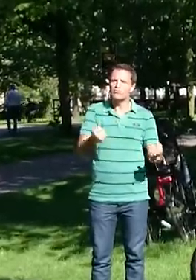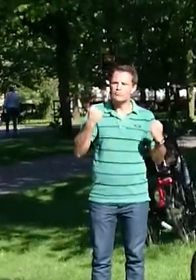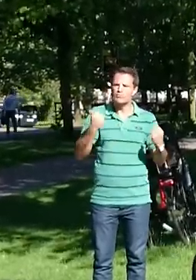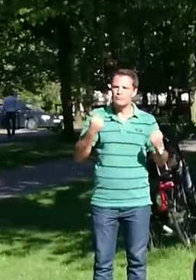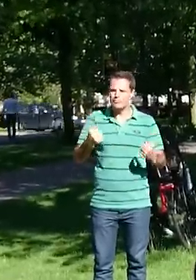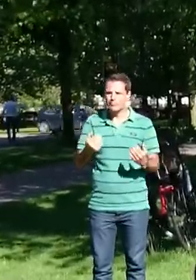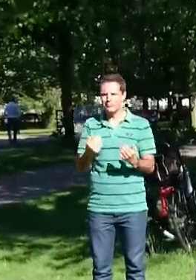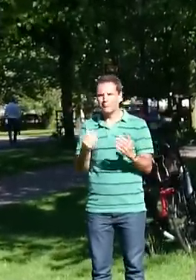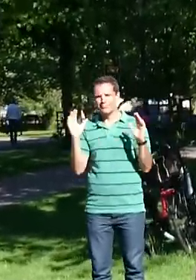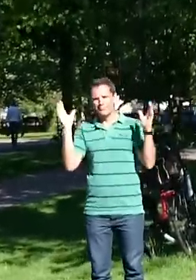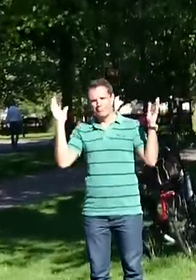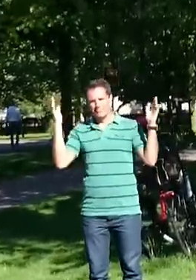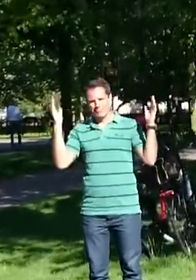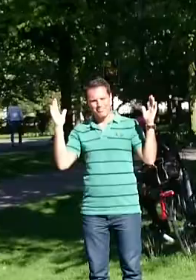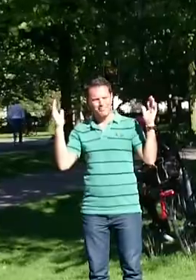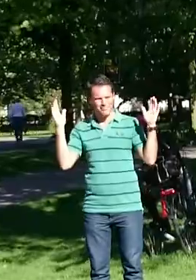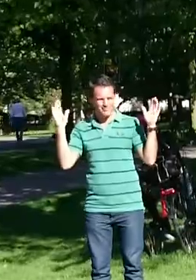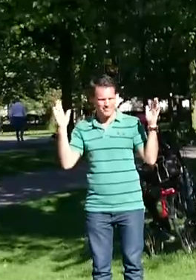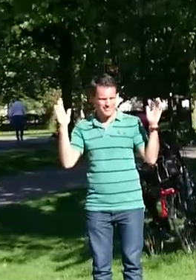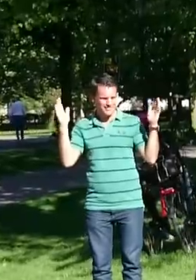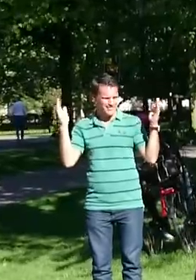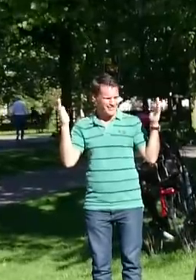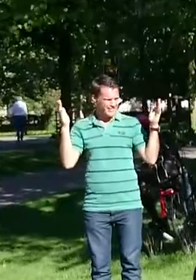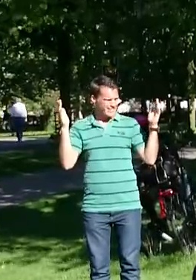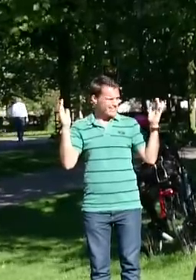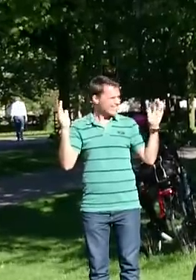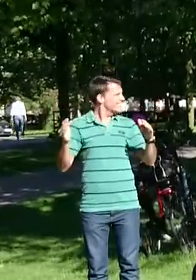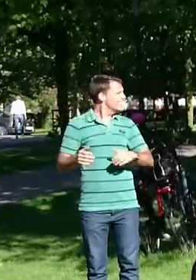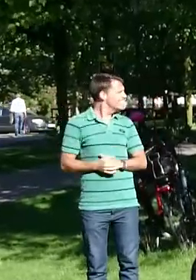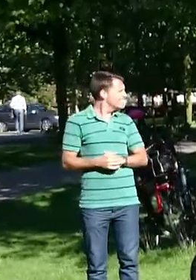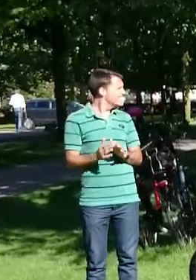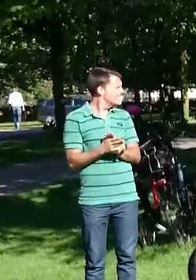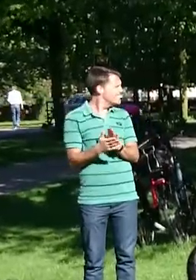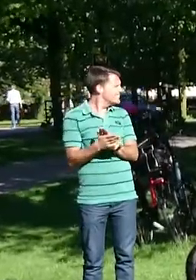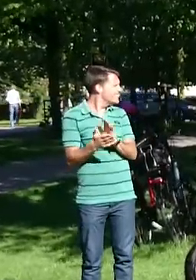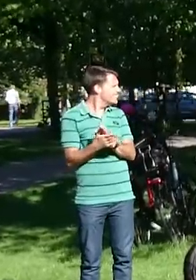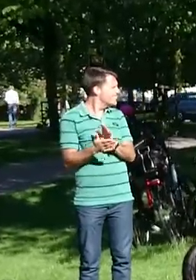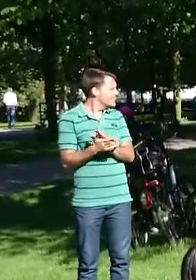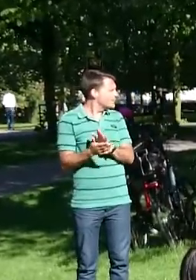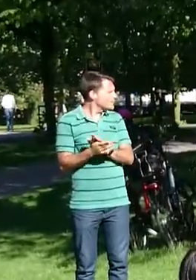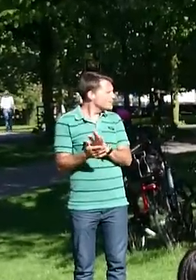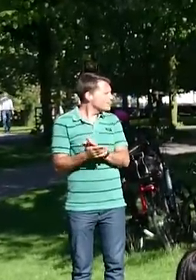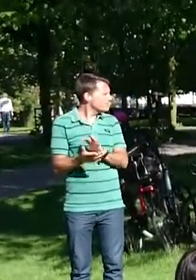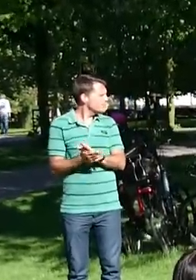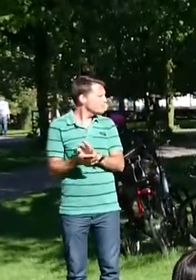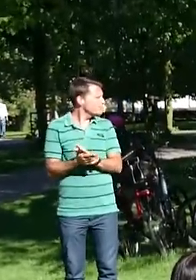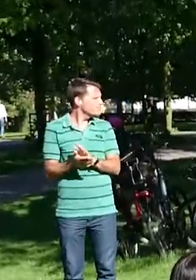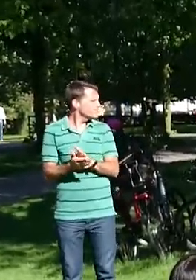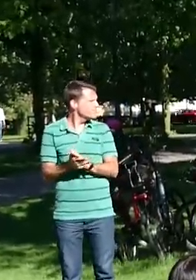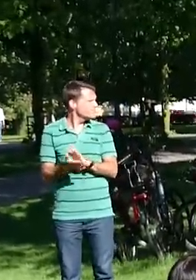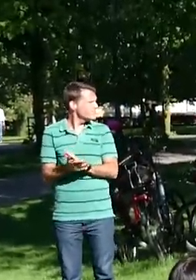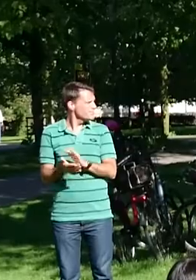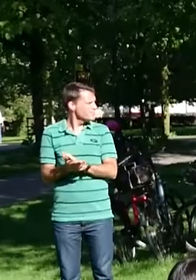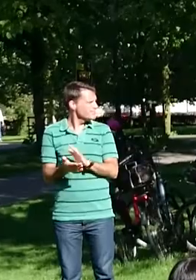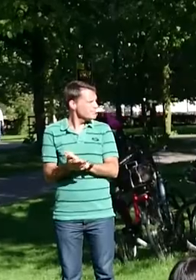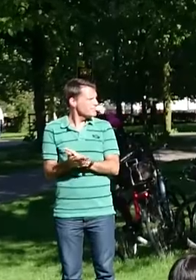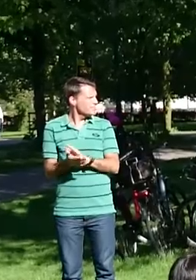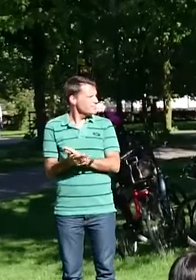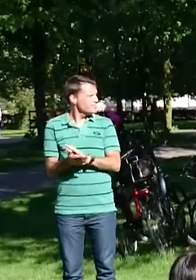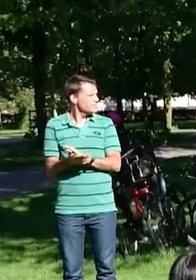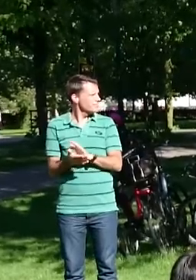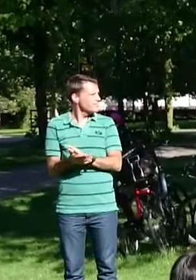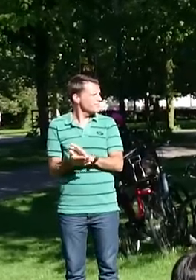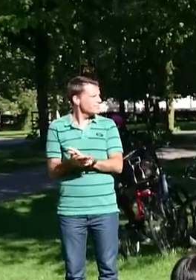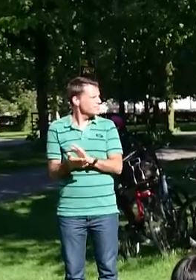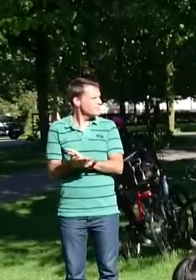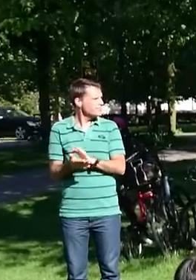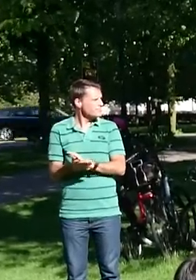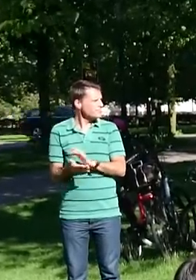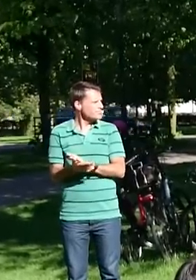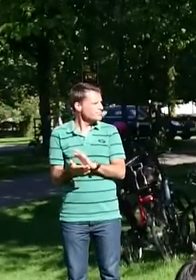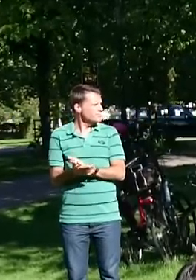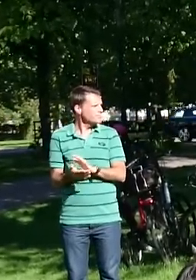[Jubel och applåder]